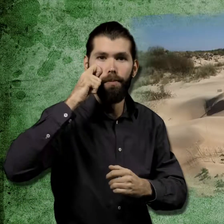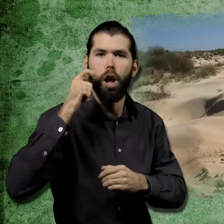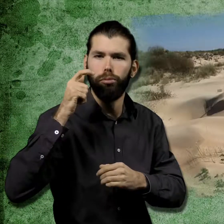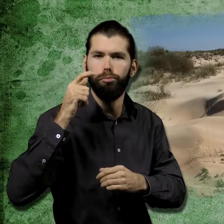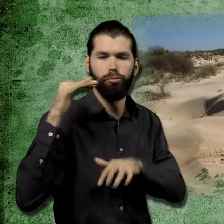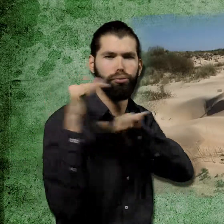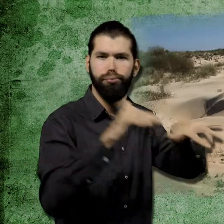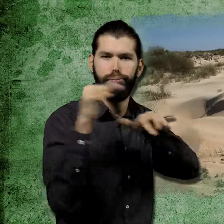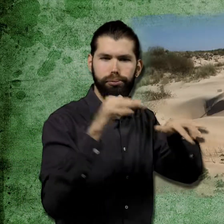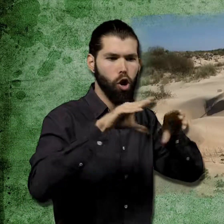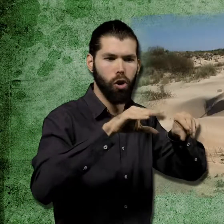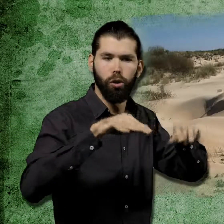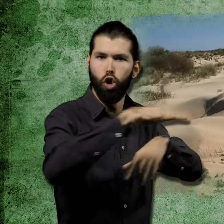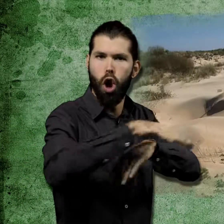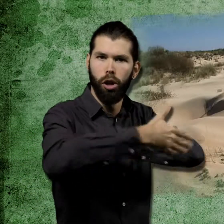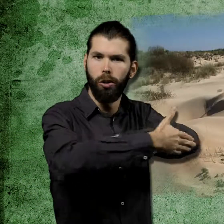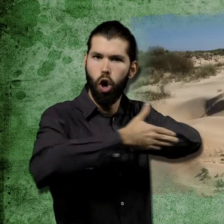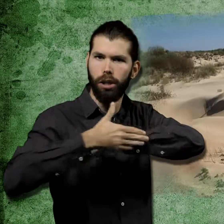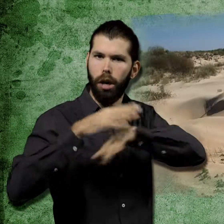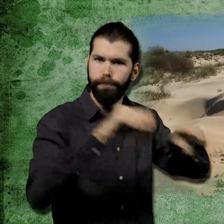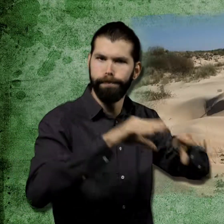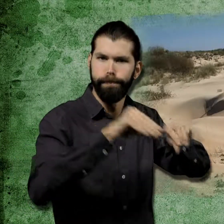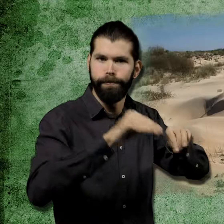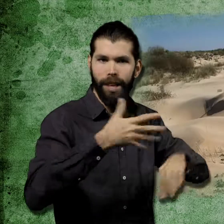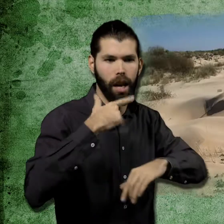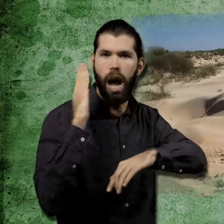i la pressió de les activitats antròpiques al litoral.